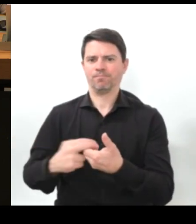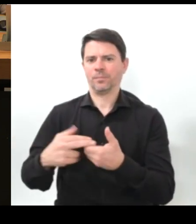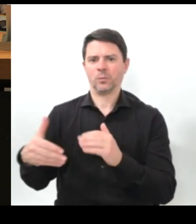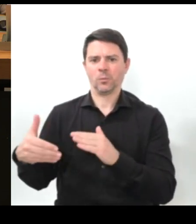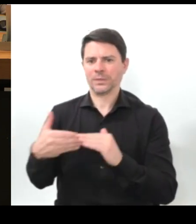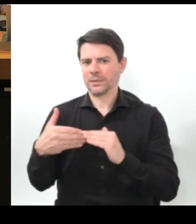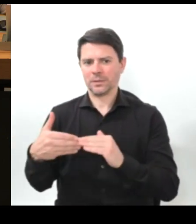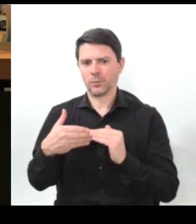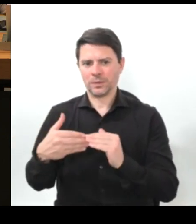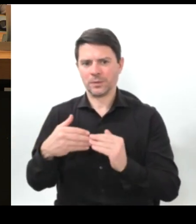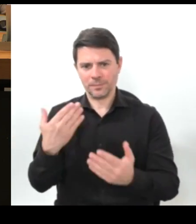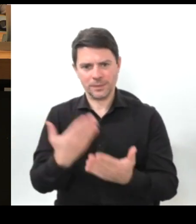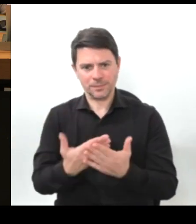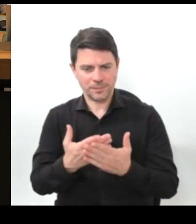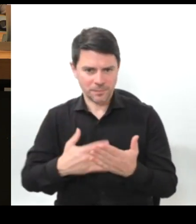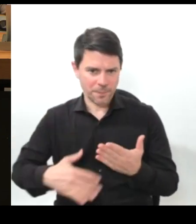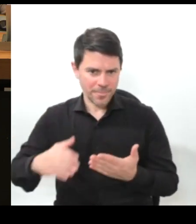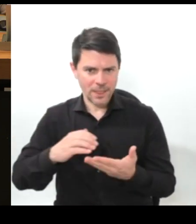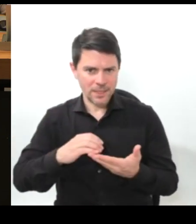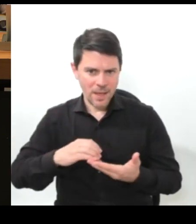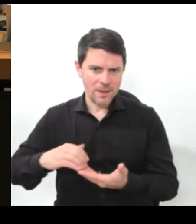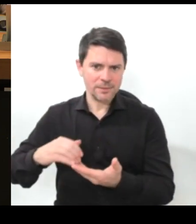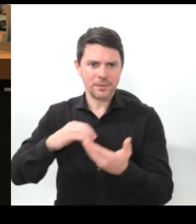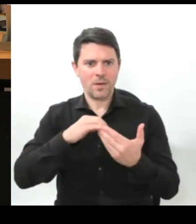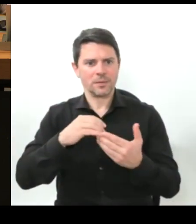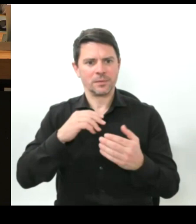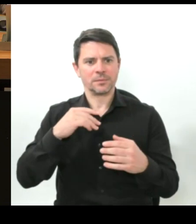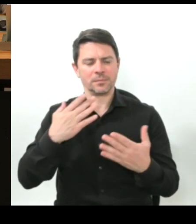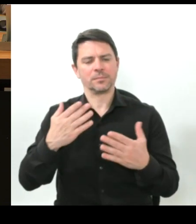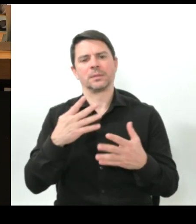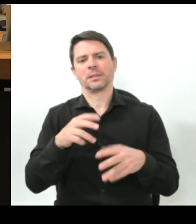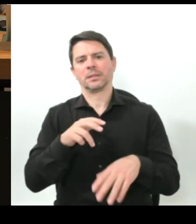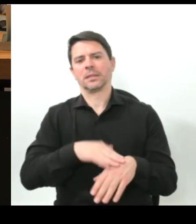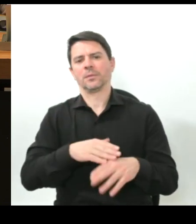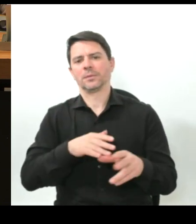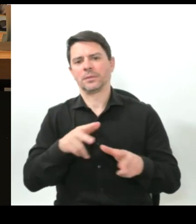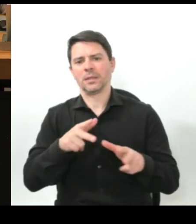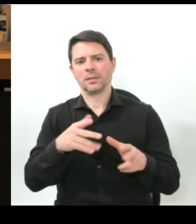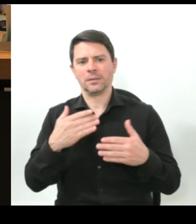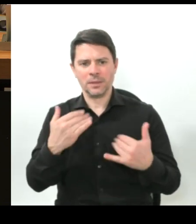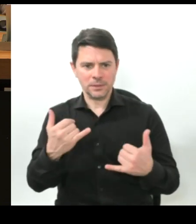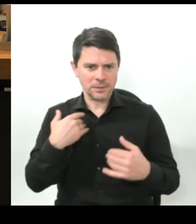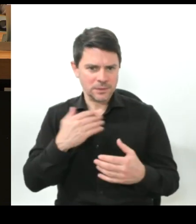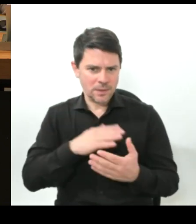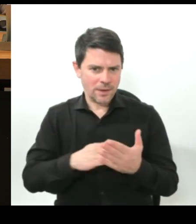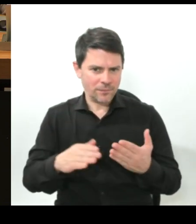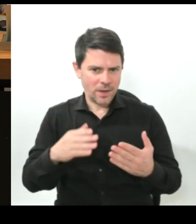Sie sind schlichtweg zu spät. Und das ist das Problem dieser Koalition. Das Problem dieses Senates.